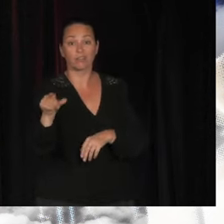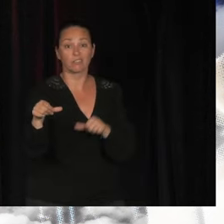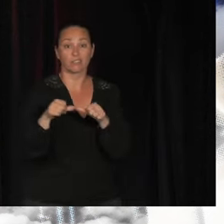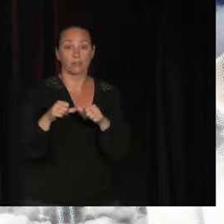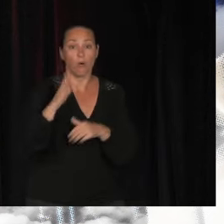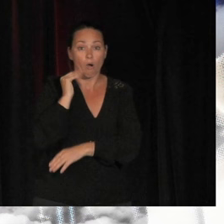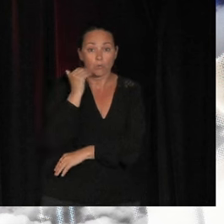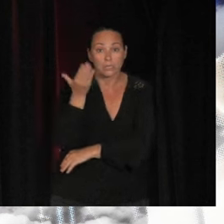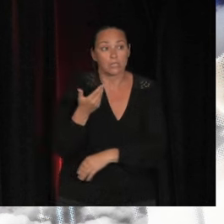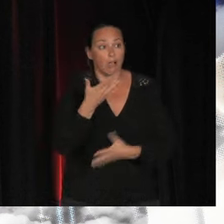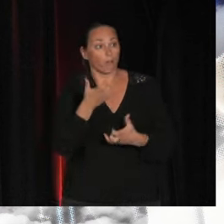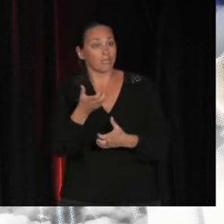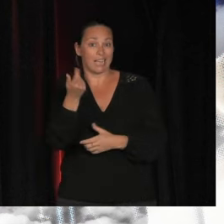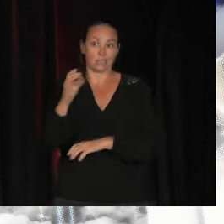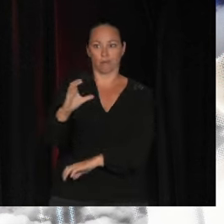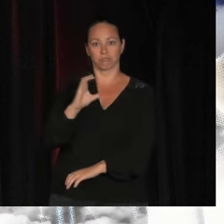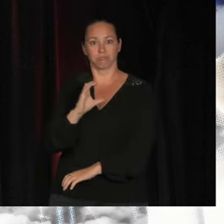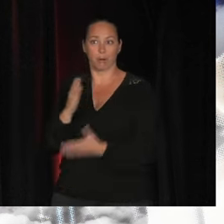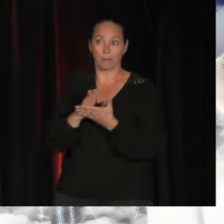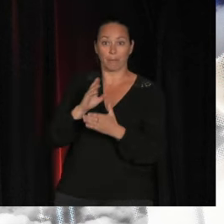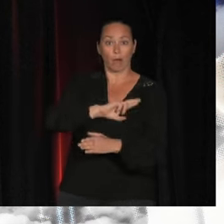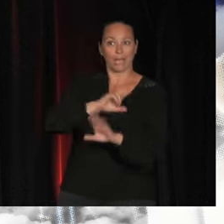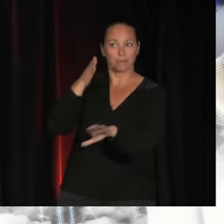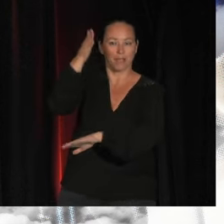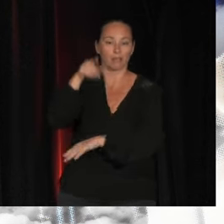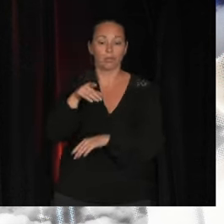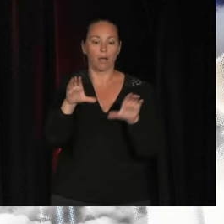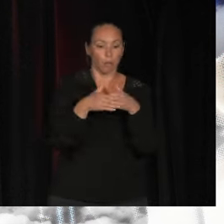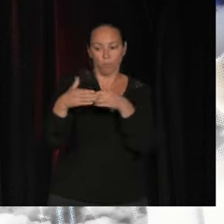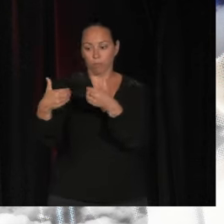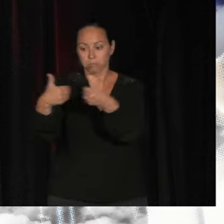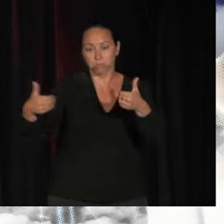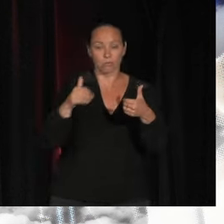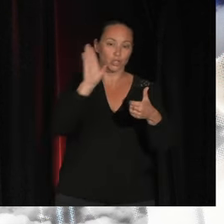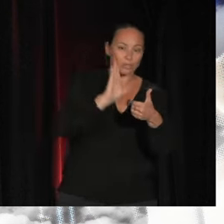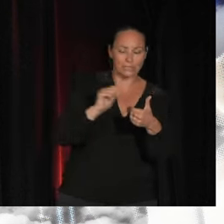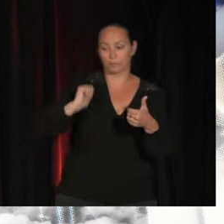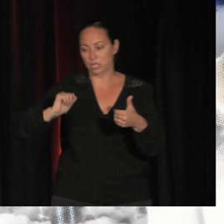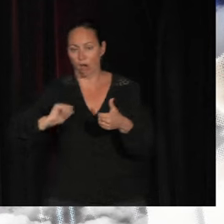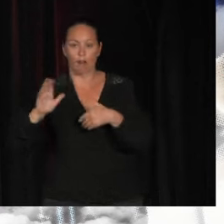Ils veulent de l'argent pour leur retraite. Et donc, ils deviennent, certains méchants et d'autres gentils. Et à la fin, on a re-besoin des Overwatch.